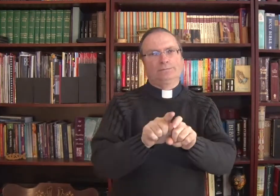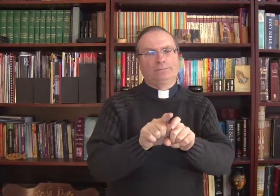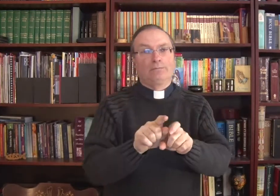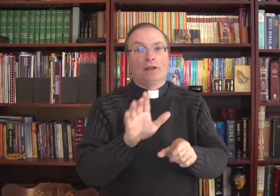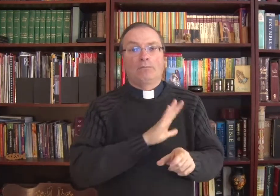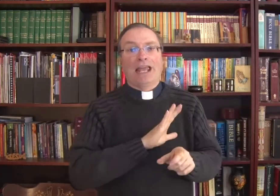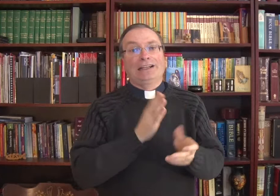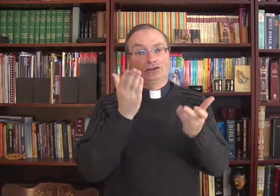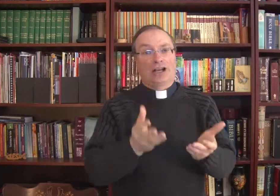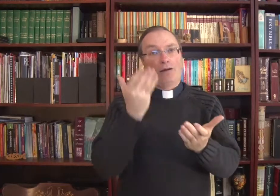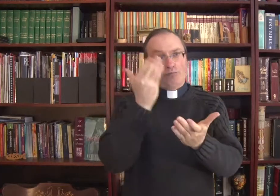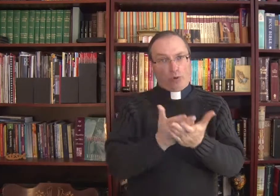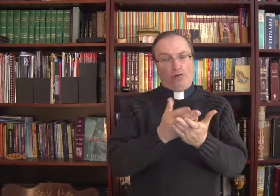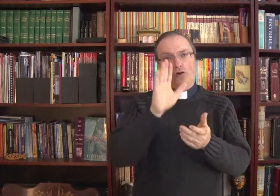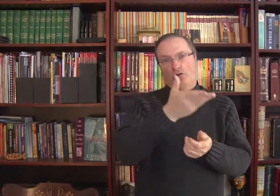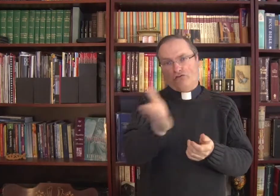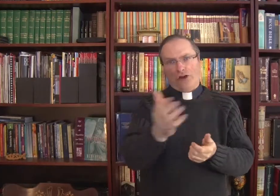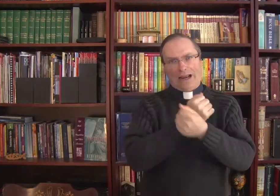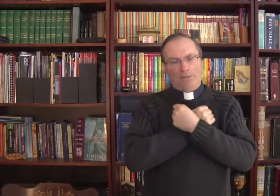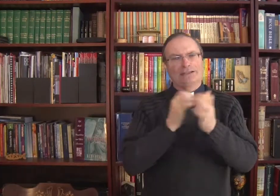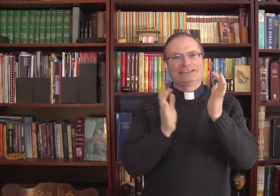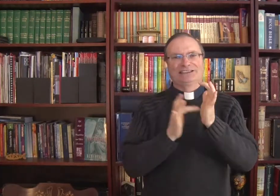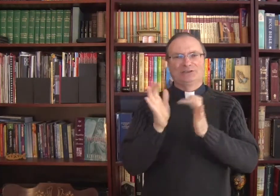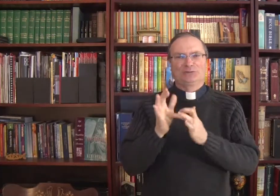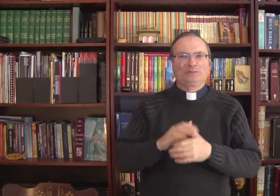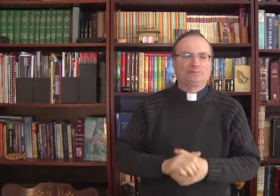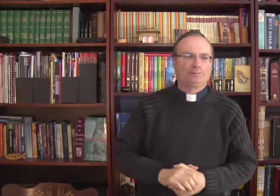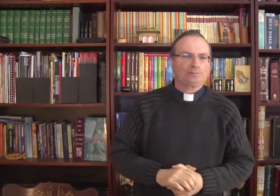mais cela prouve que vous aimez Jésus.